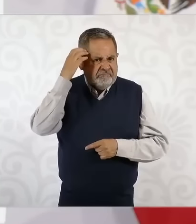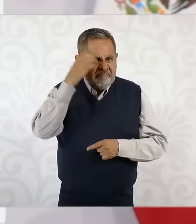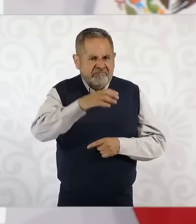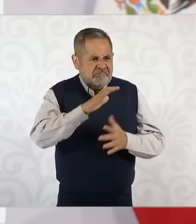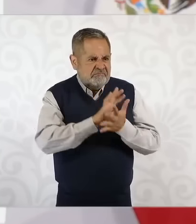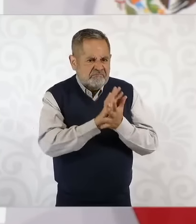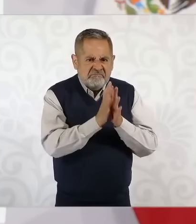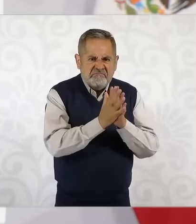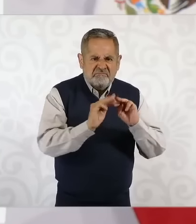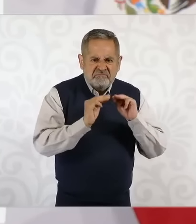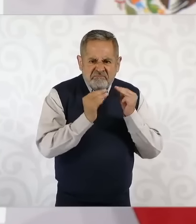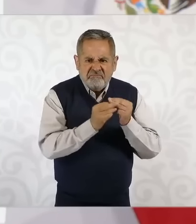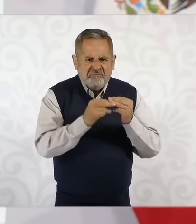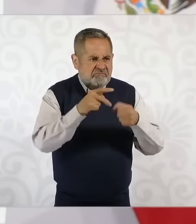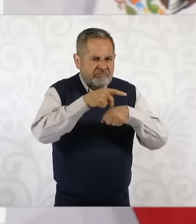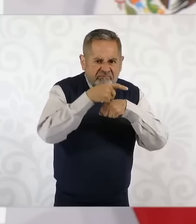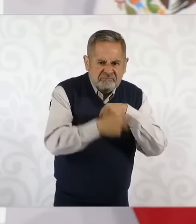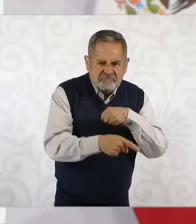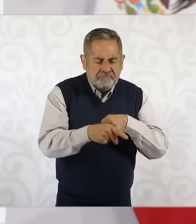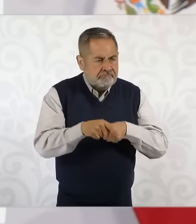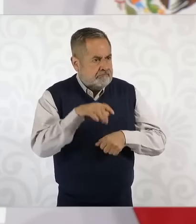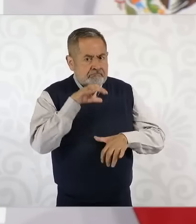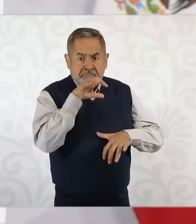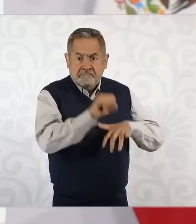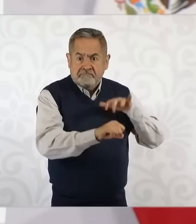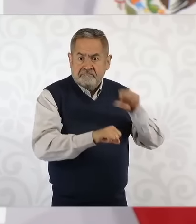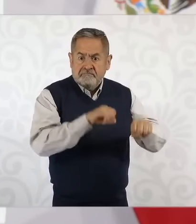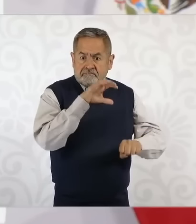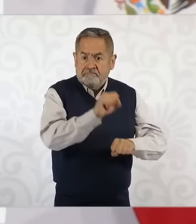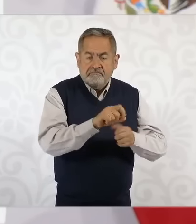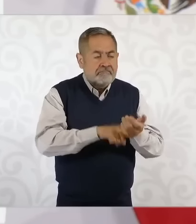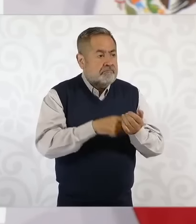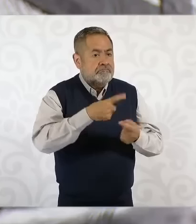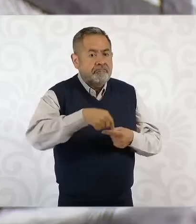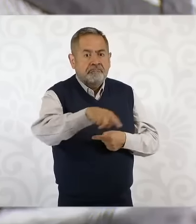de violencia, cuyas detenciones han representado golpes relevantes a distintas organizaciones